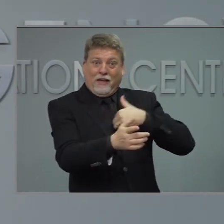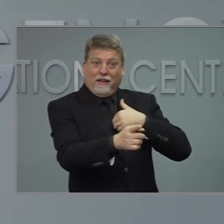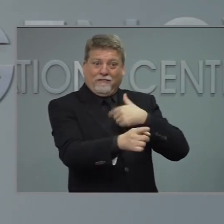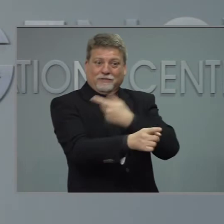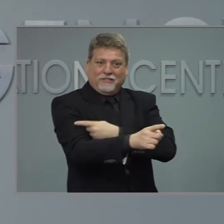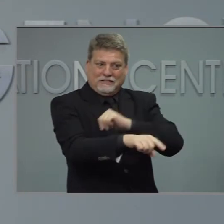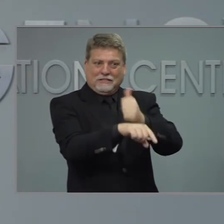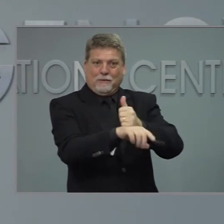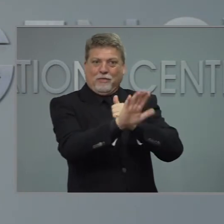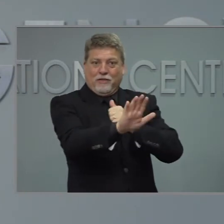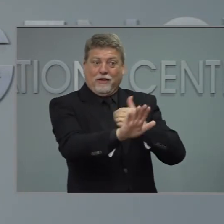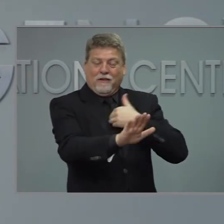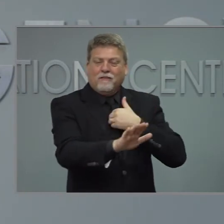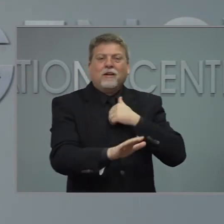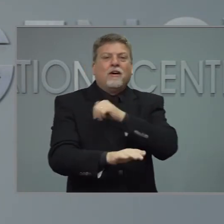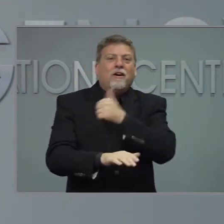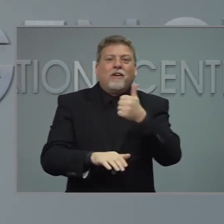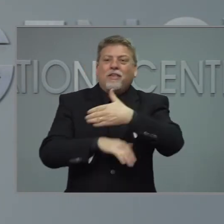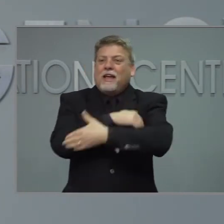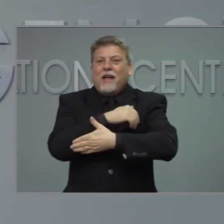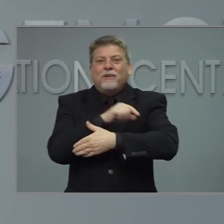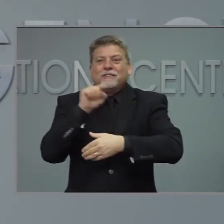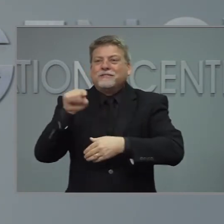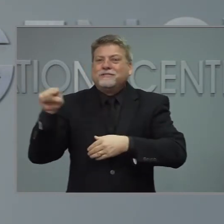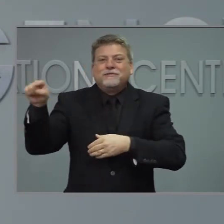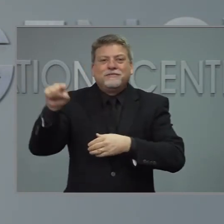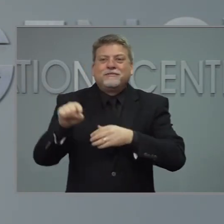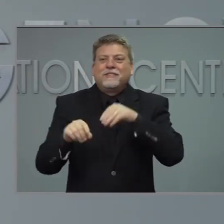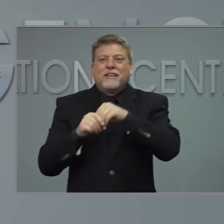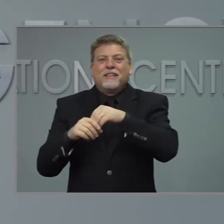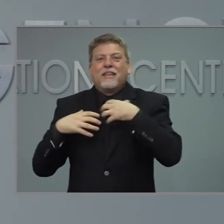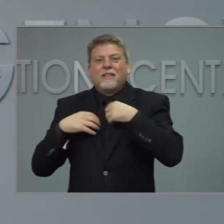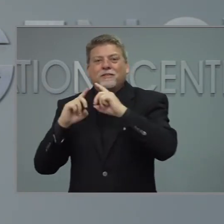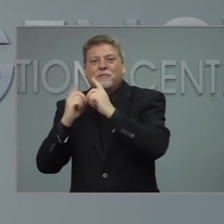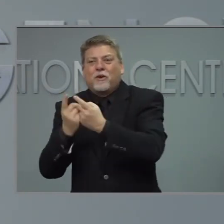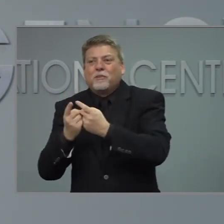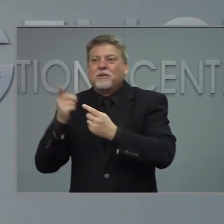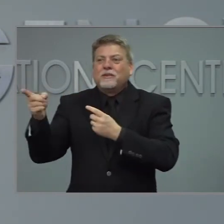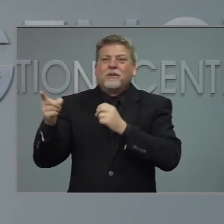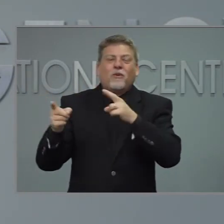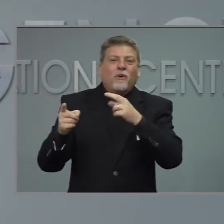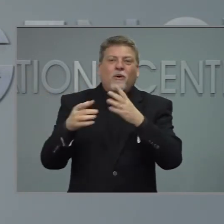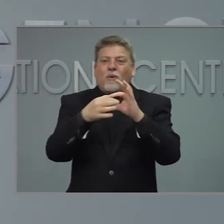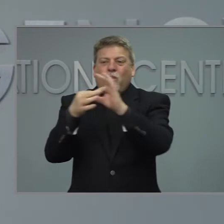sus en el recinto escolar, otros, y en en clínicas de vacunación. El Departamento de